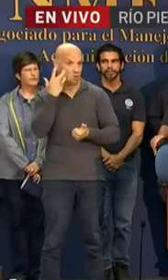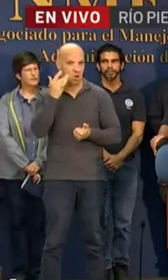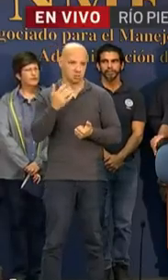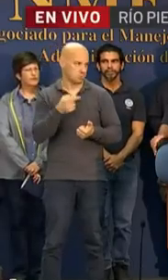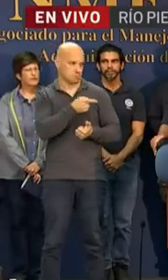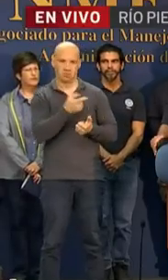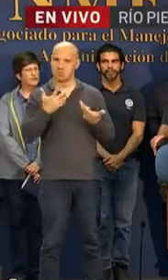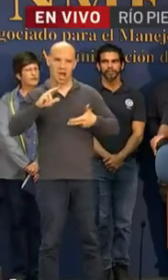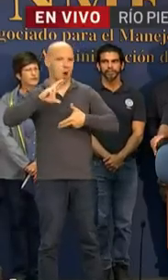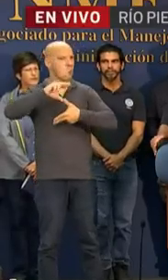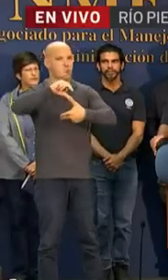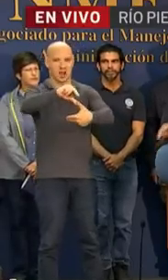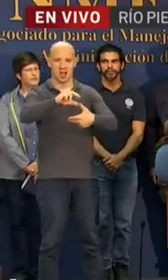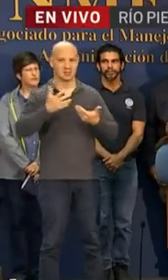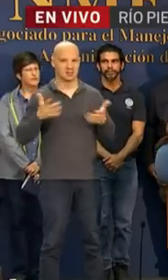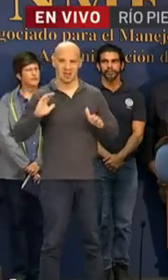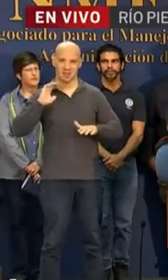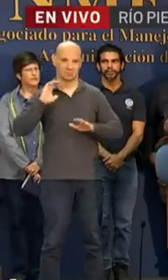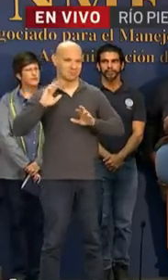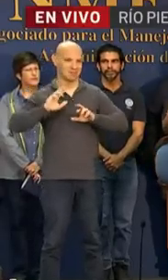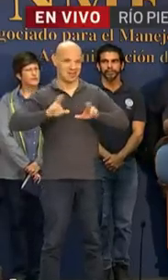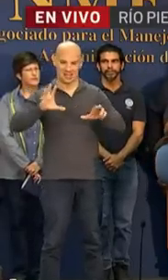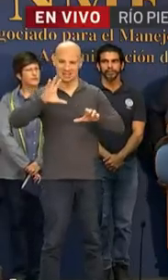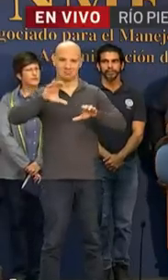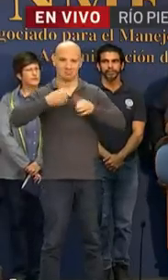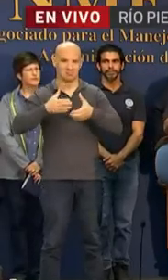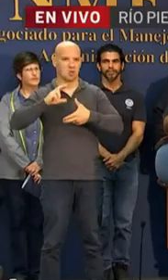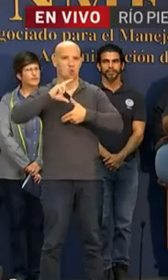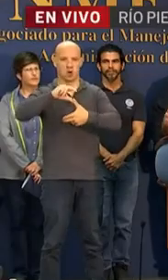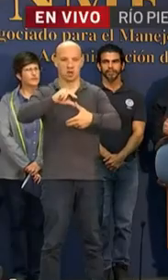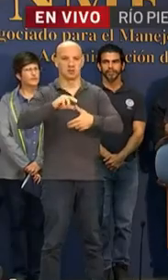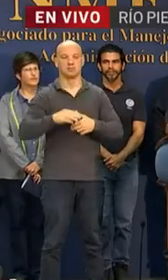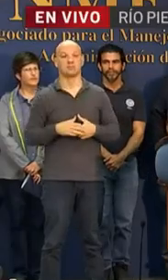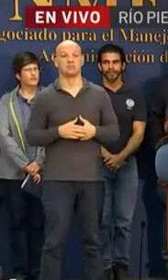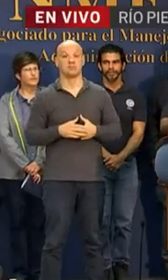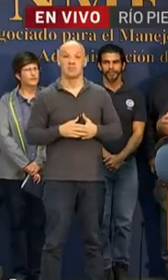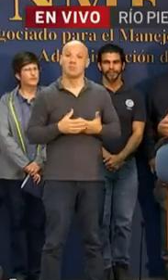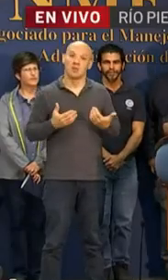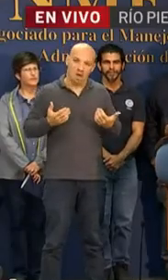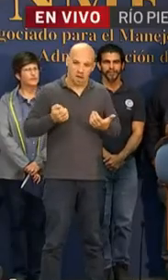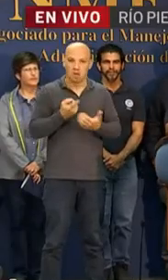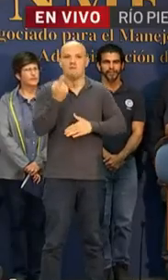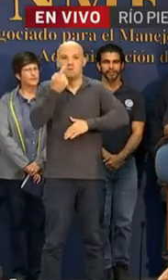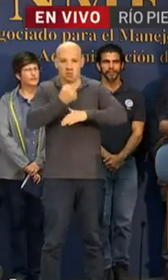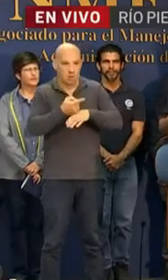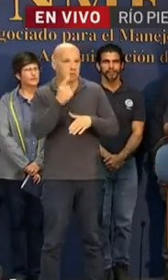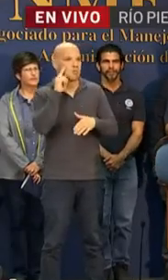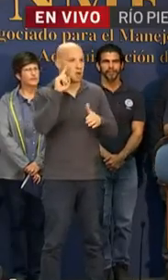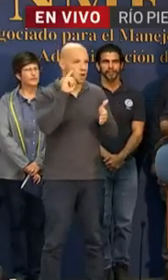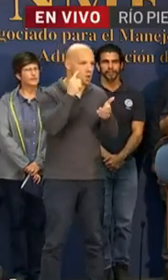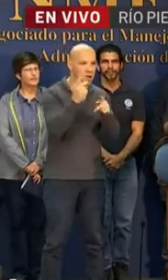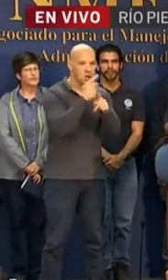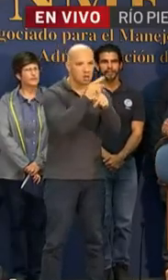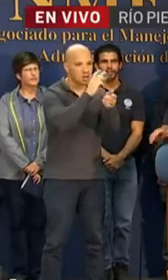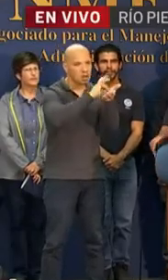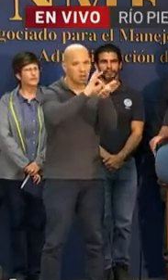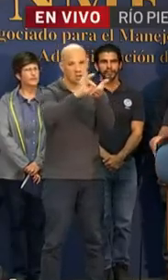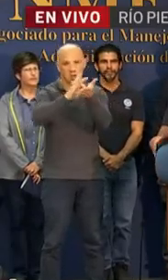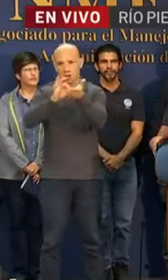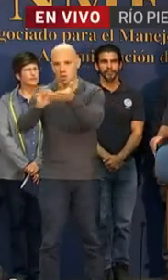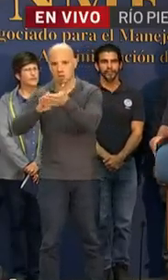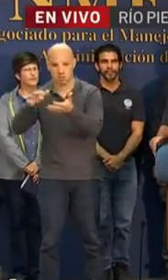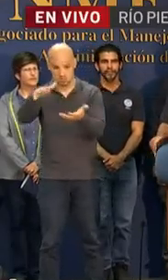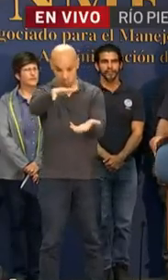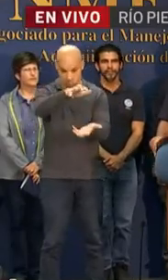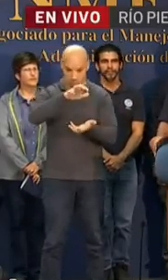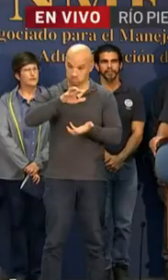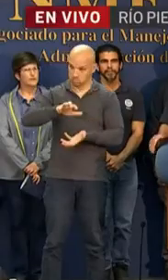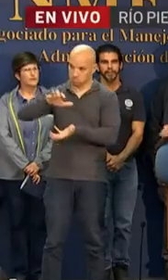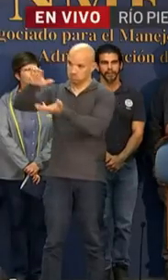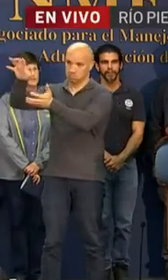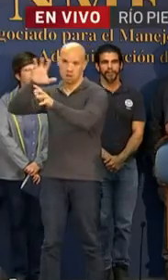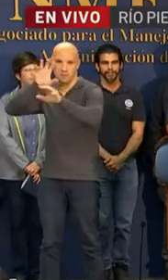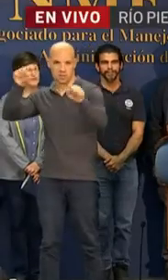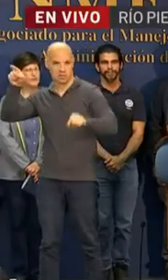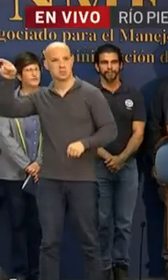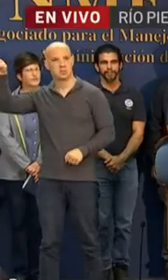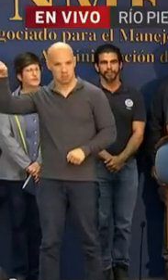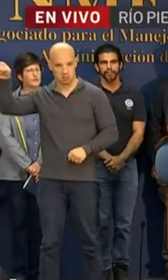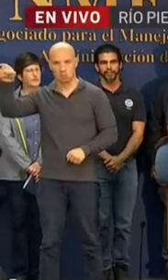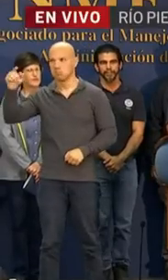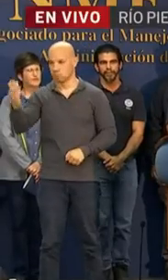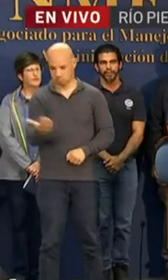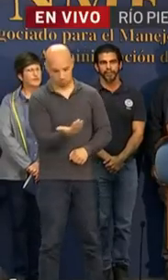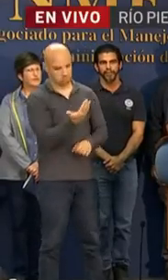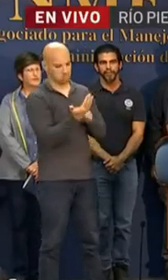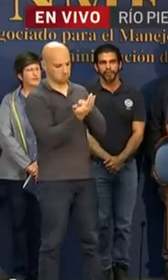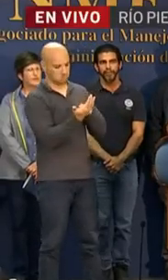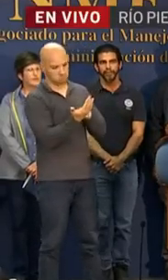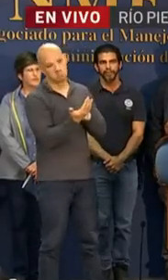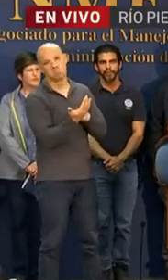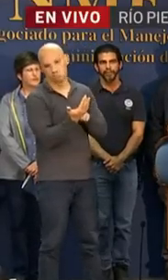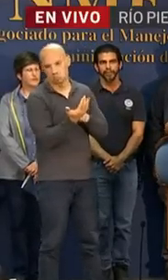RECUPERACIÓN, RECONSTRUCCIÓN. Y